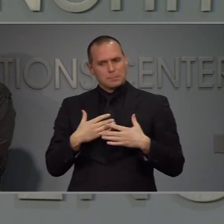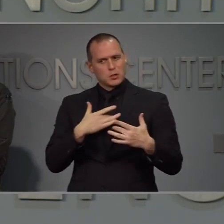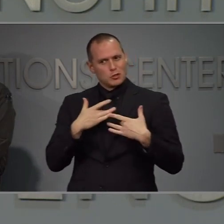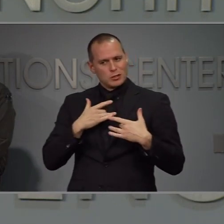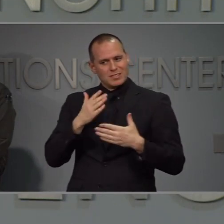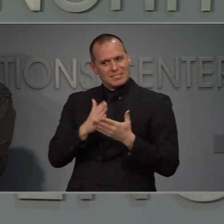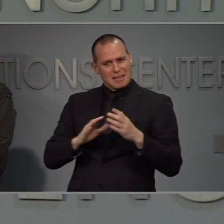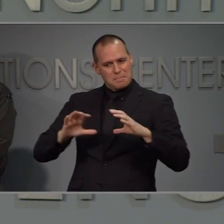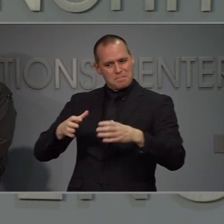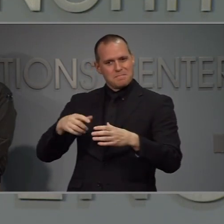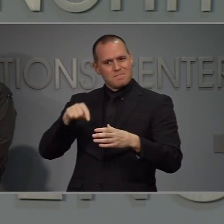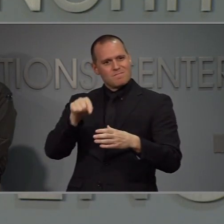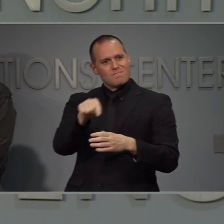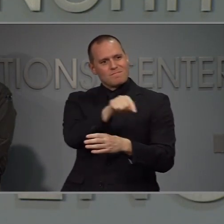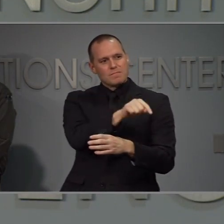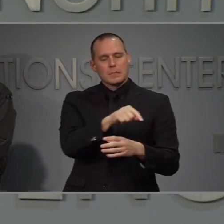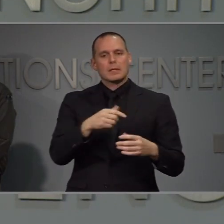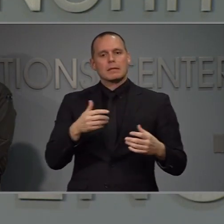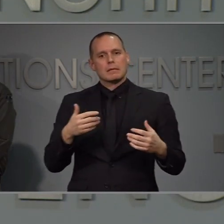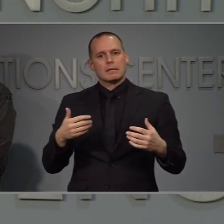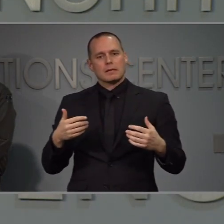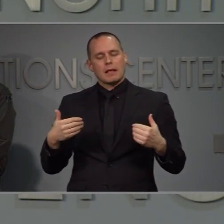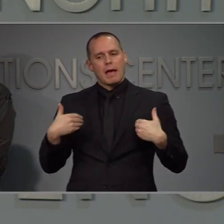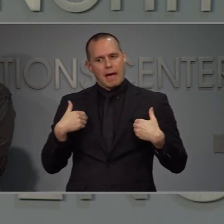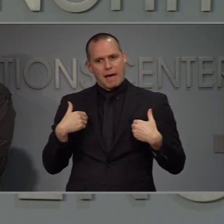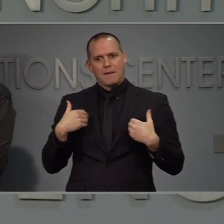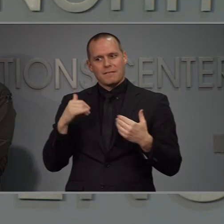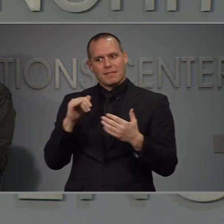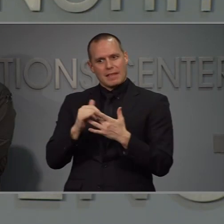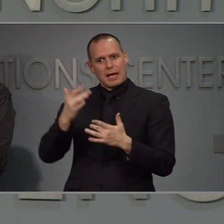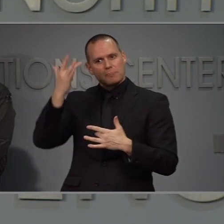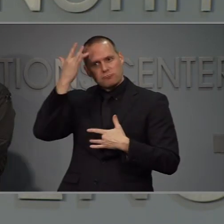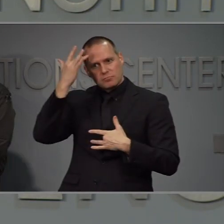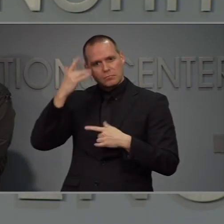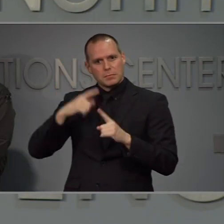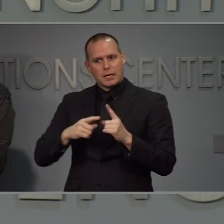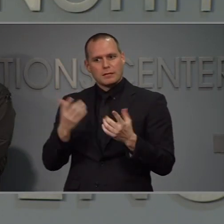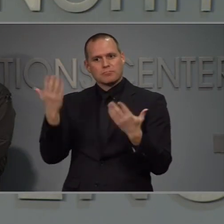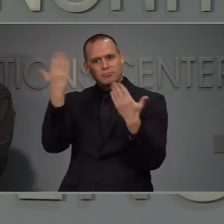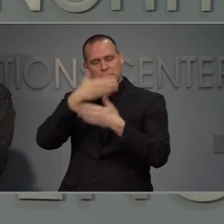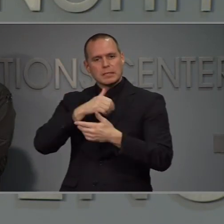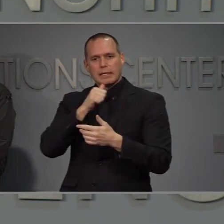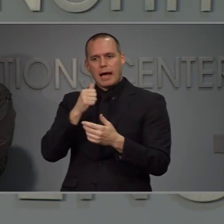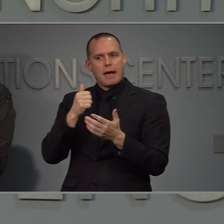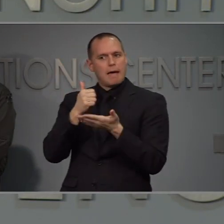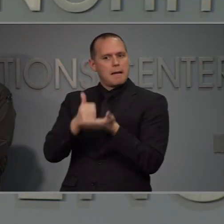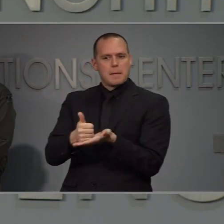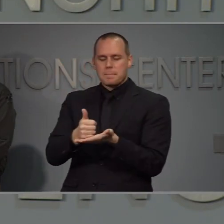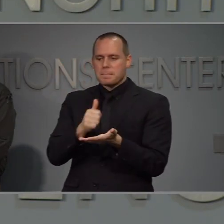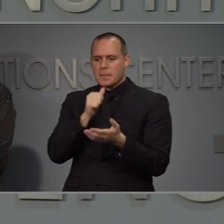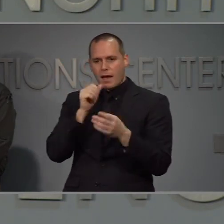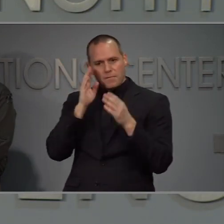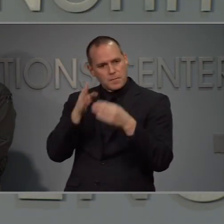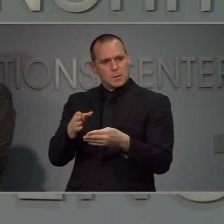viendo atendiendo a sus pacientes y les inquietan tal vez algunas condiciones que tienen sus pacientes o que no